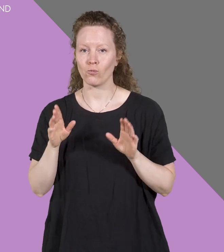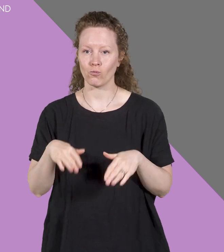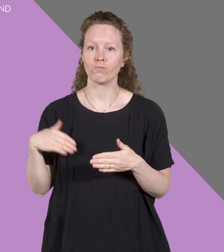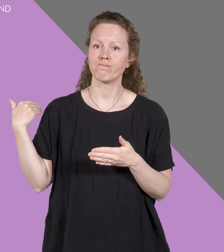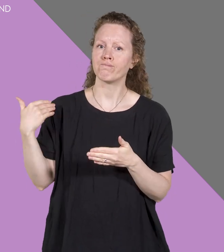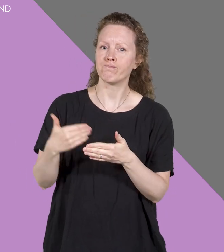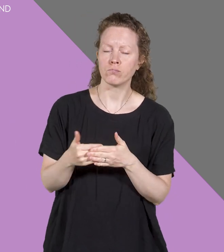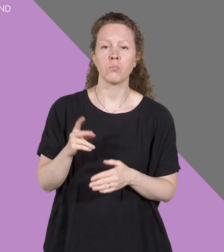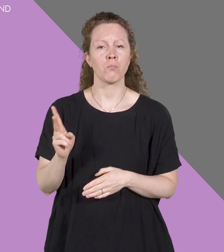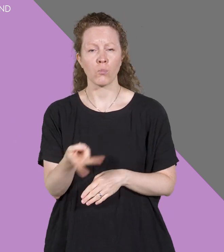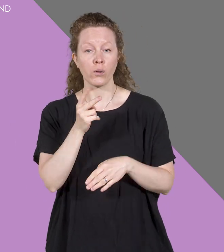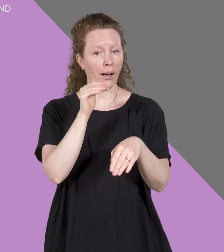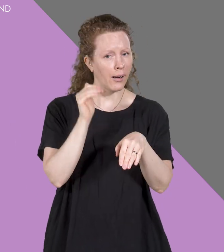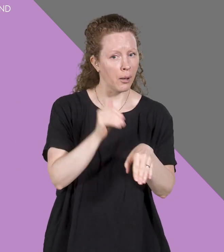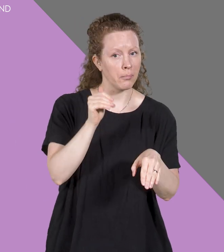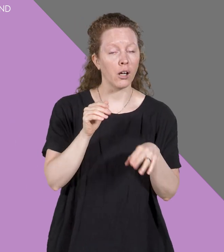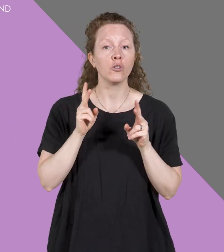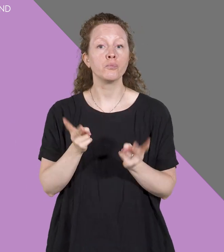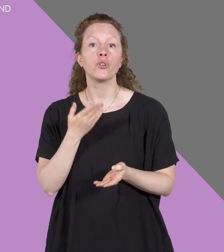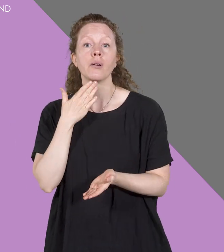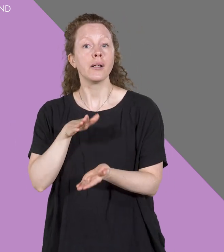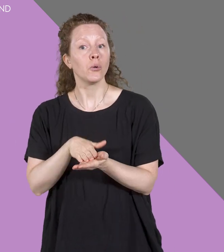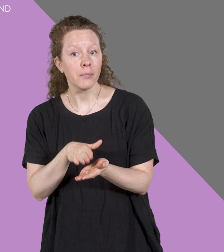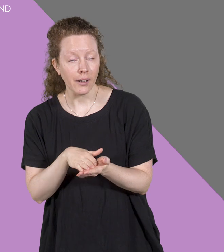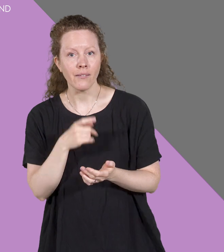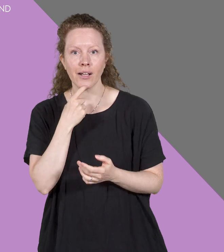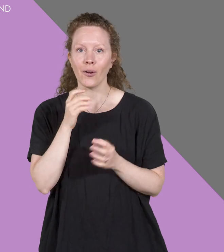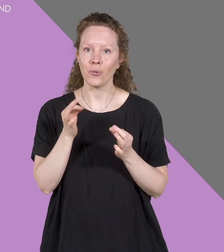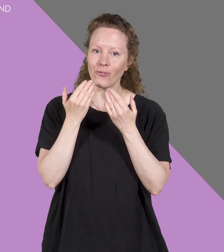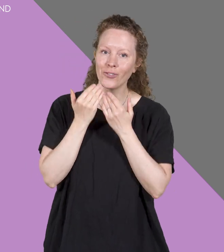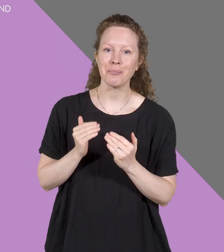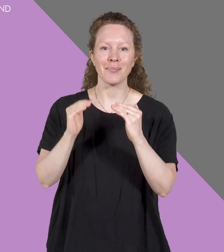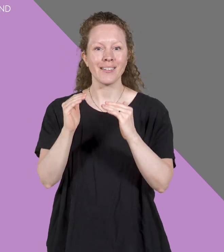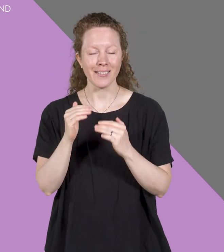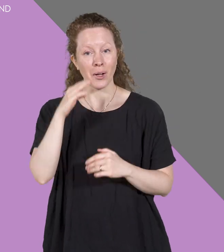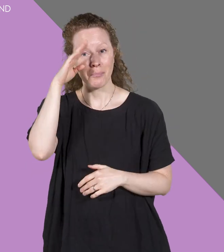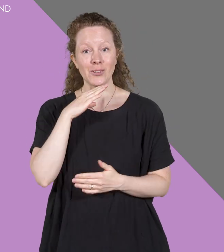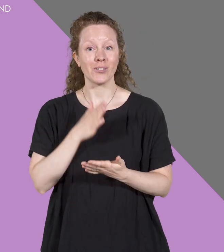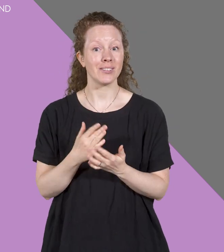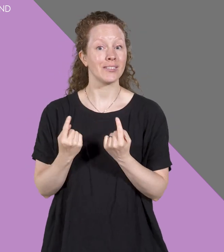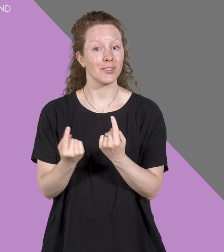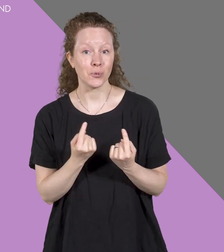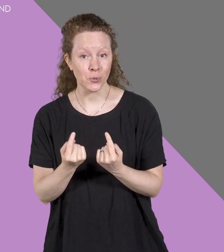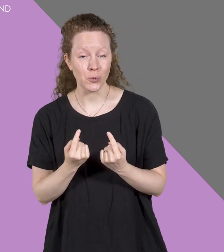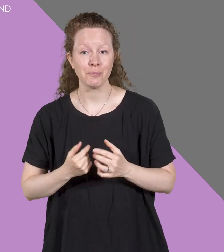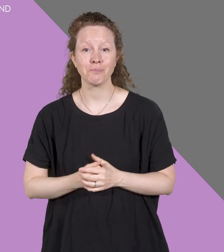internationella människorättsorgan när det gäller att förbättra - vår människorättssituation.